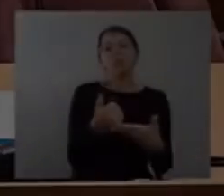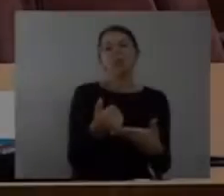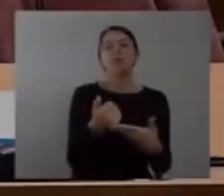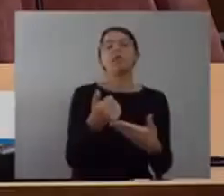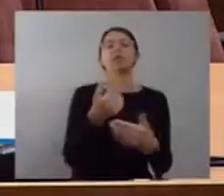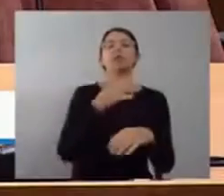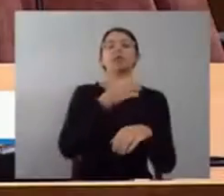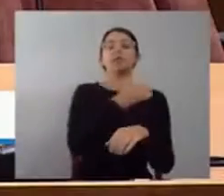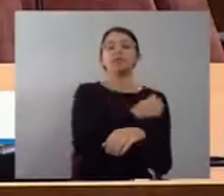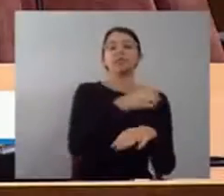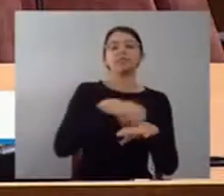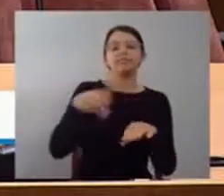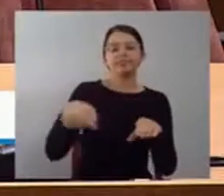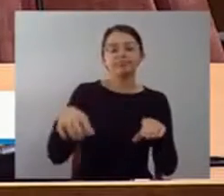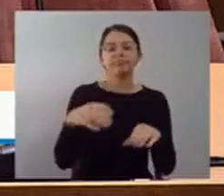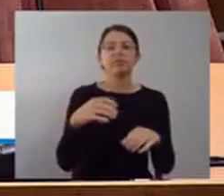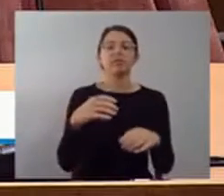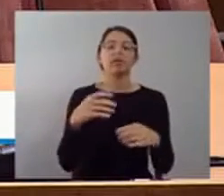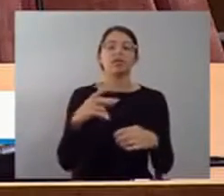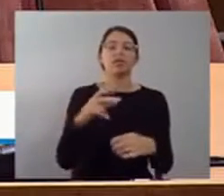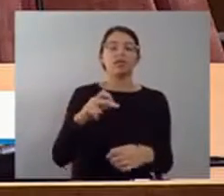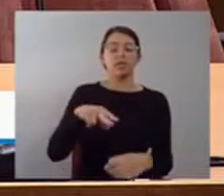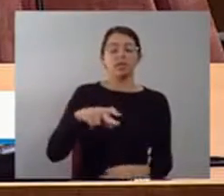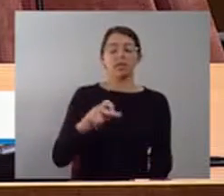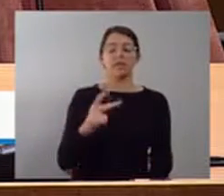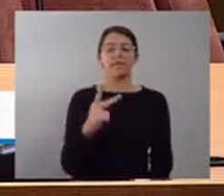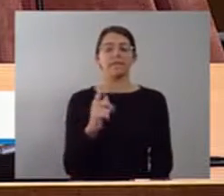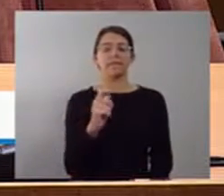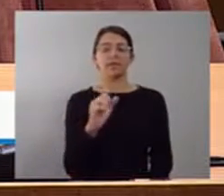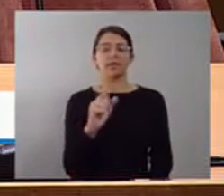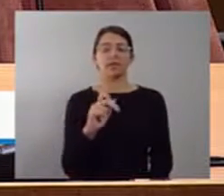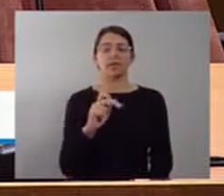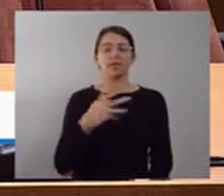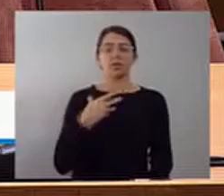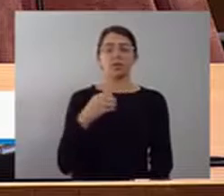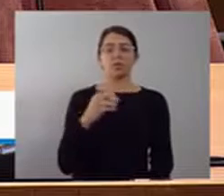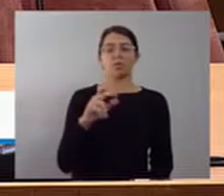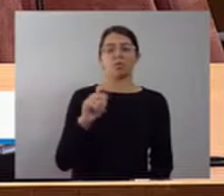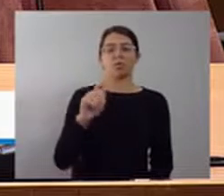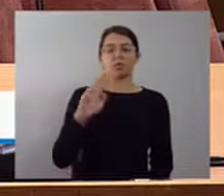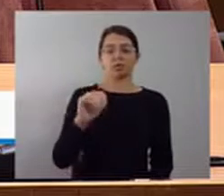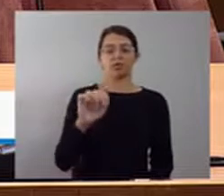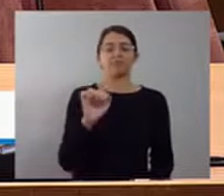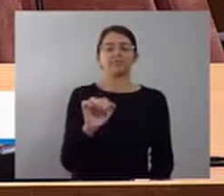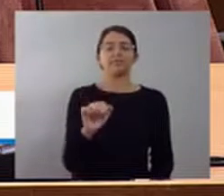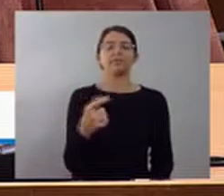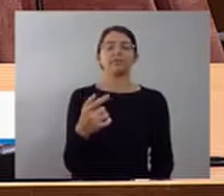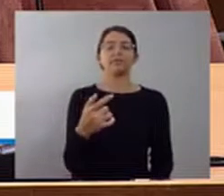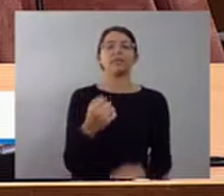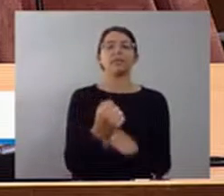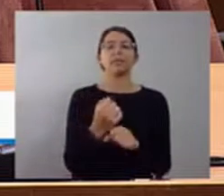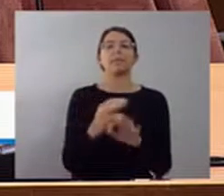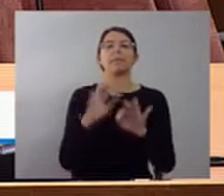E, portanto, o que se propunha fazer, o trabalho final, seria um parque